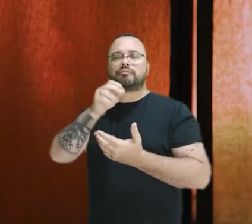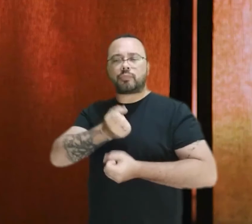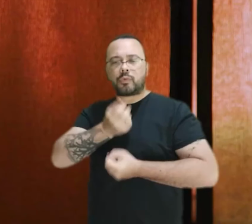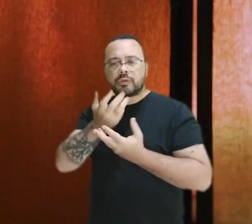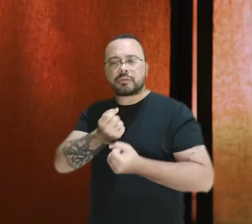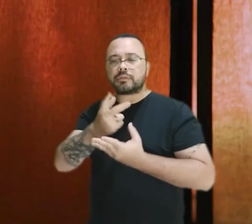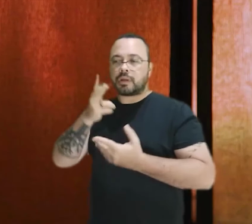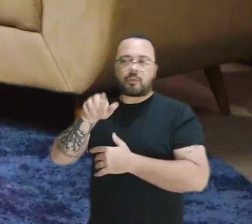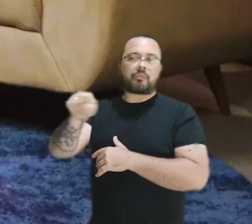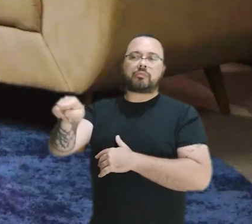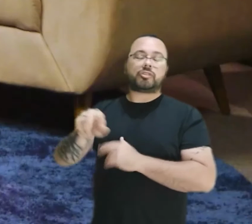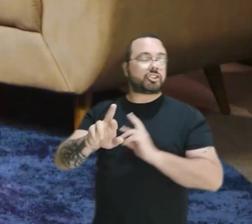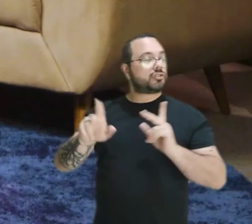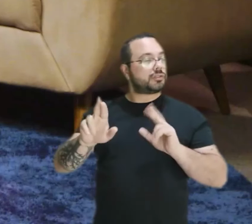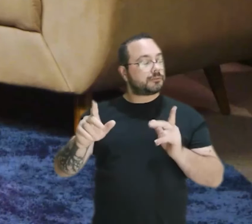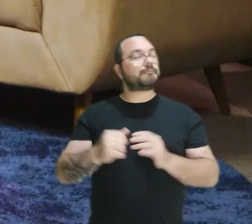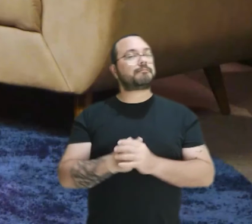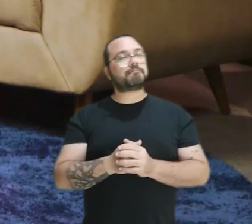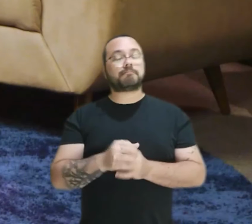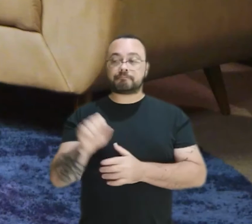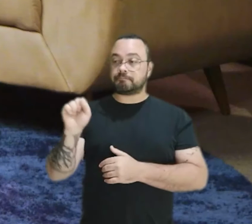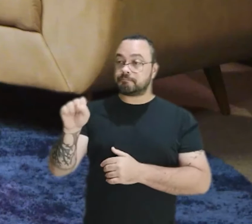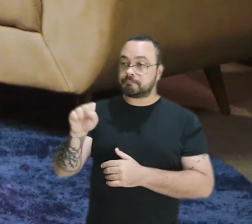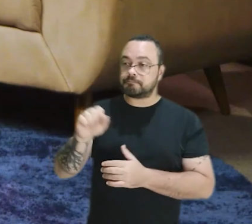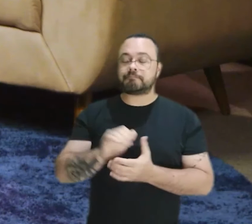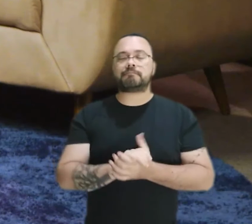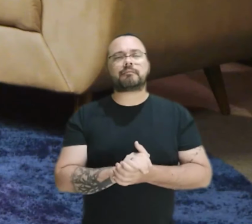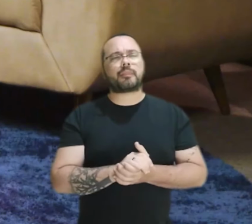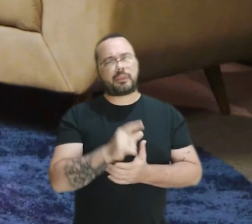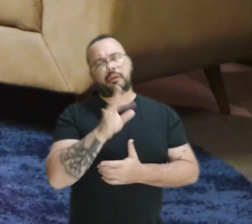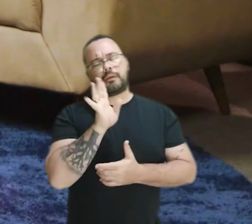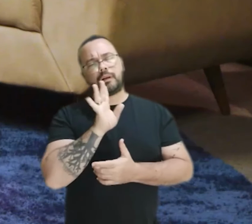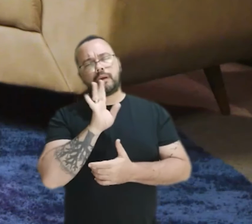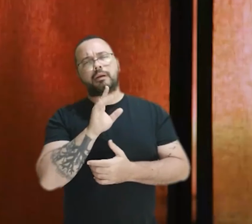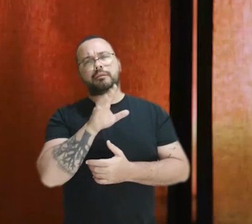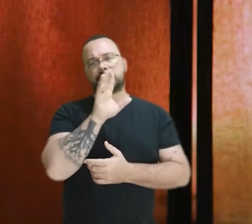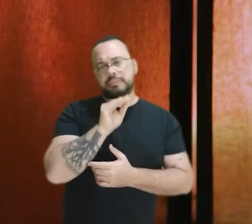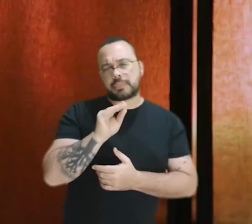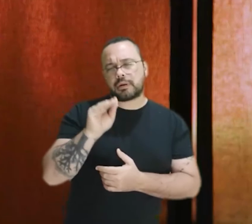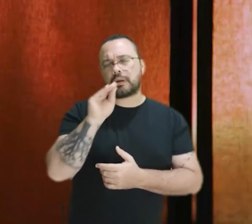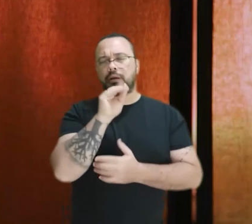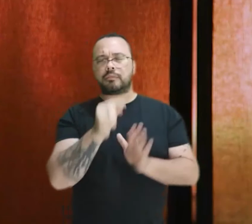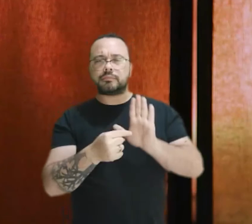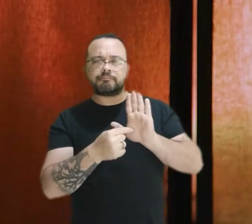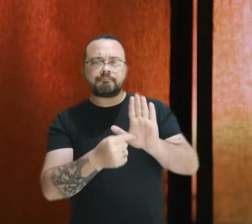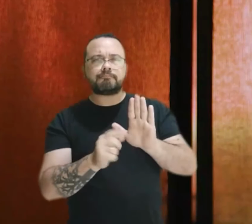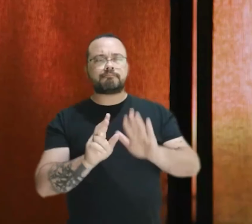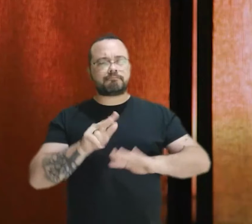mesmo, de... de ir falando aos poucos, de... de ir se mostrando, de se apresentando com a...